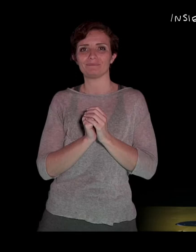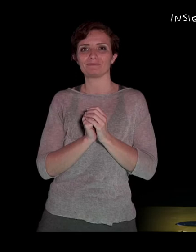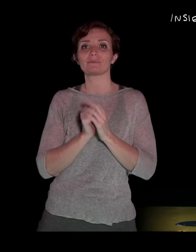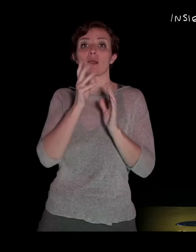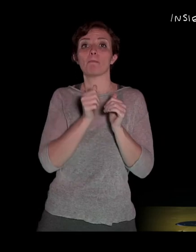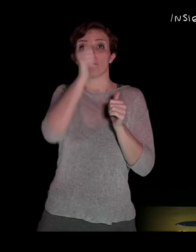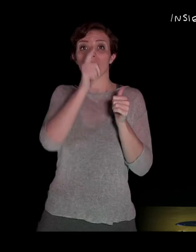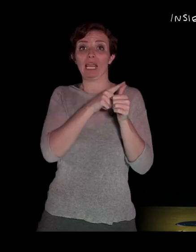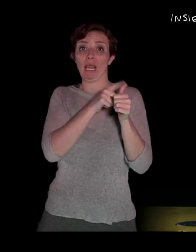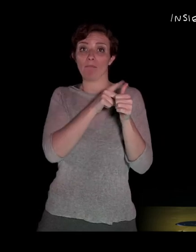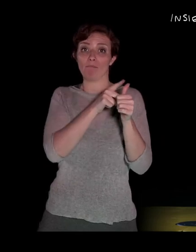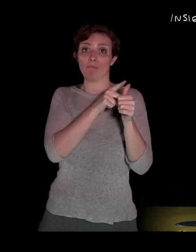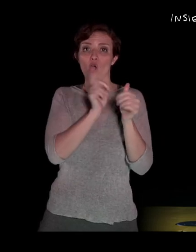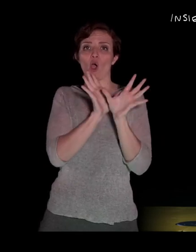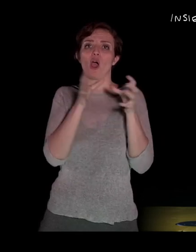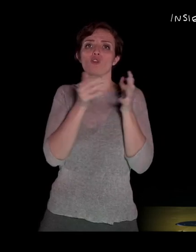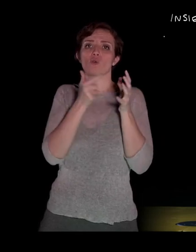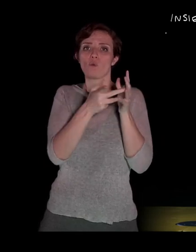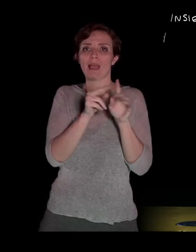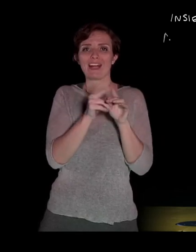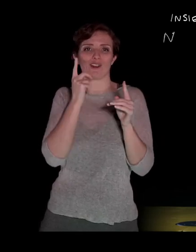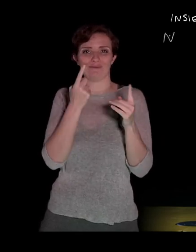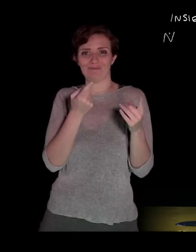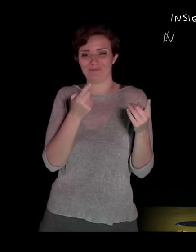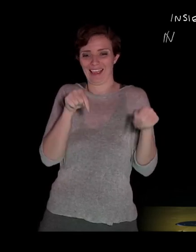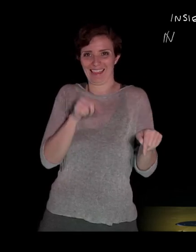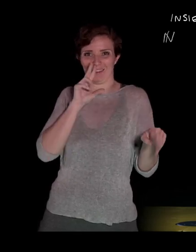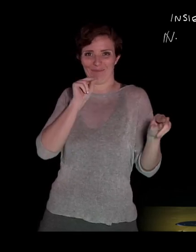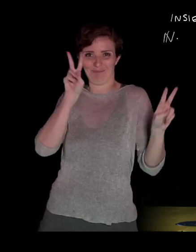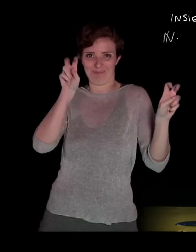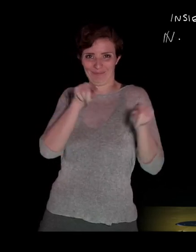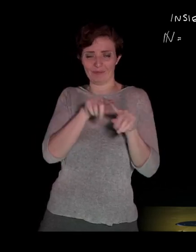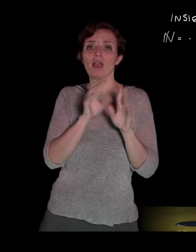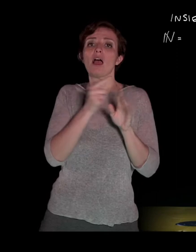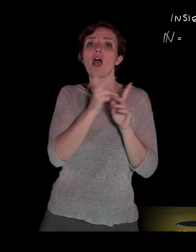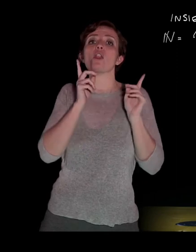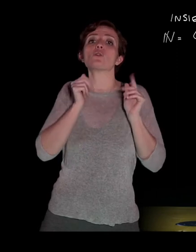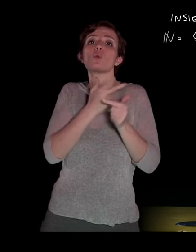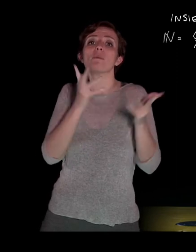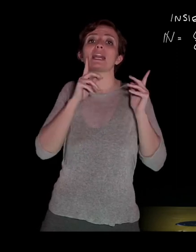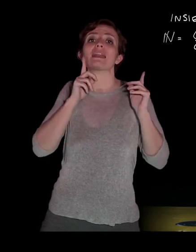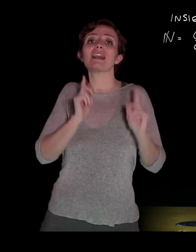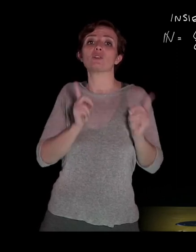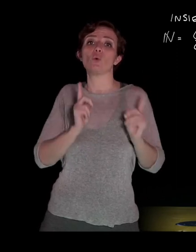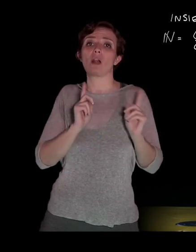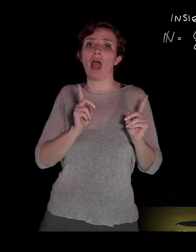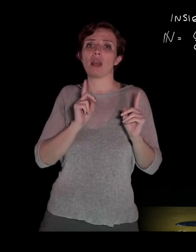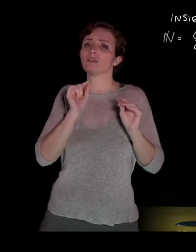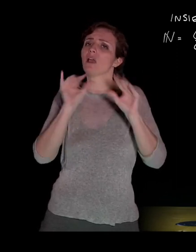Il primo insieme numerico che si vede: è l'insieme dei numeri naturali, che è costitutito da tutti i numeri interi, compreso lo '0',